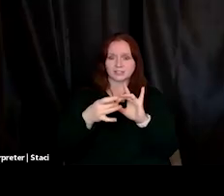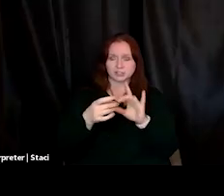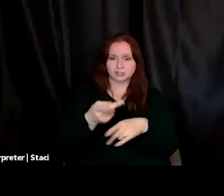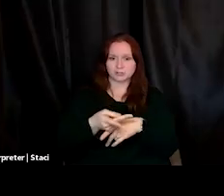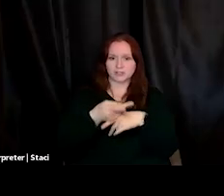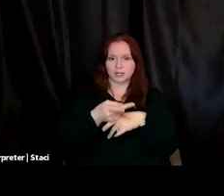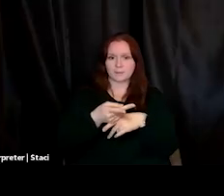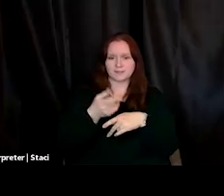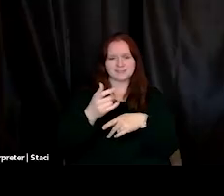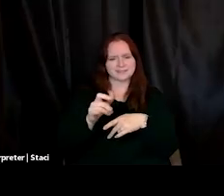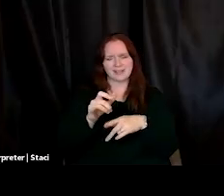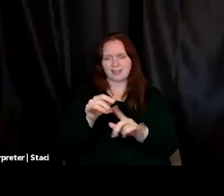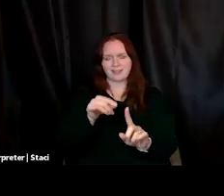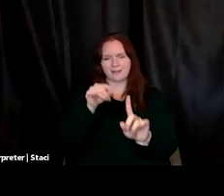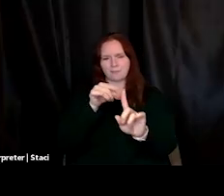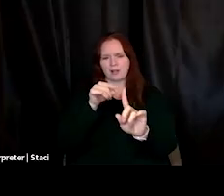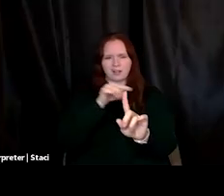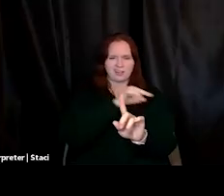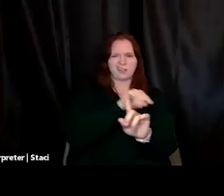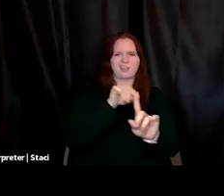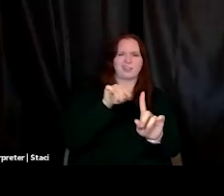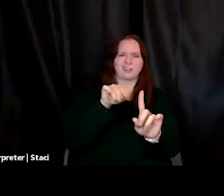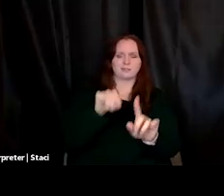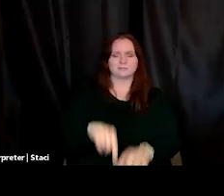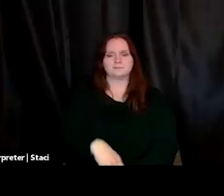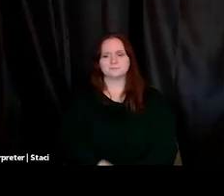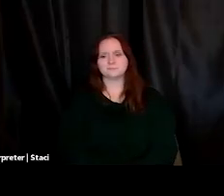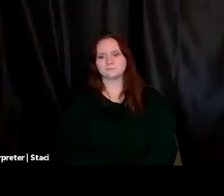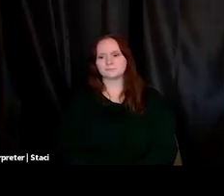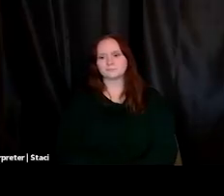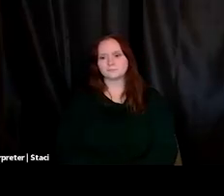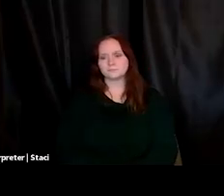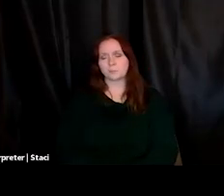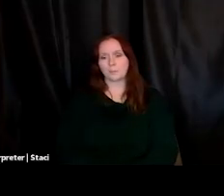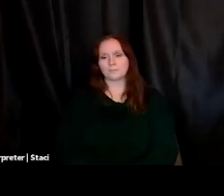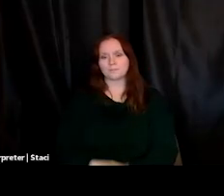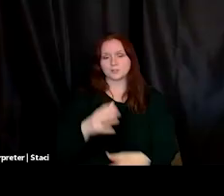que tendrán un impacto positivo en las personas